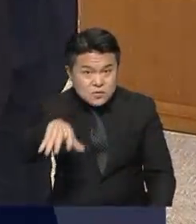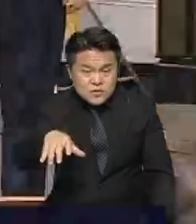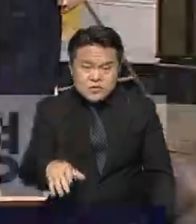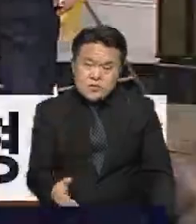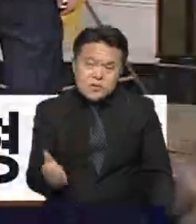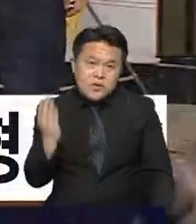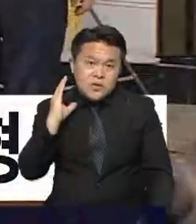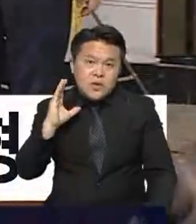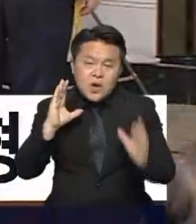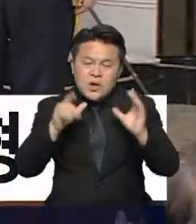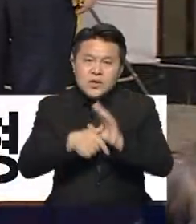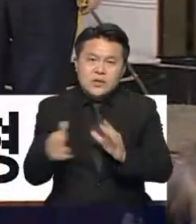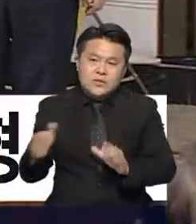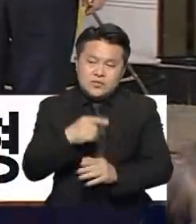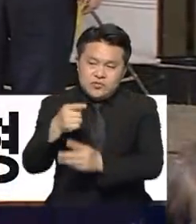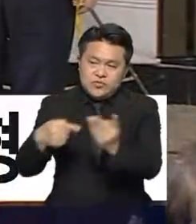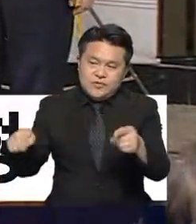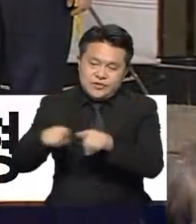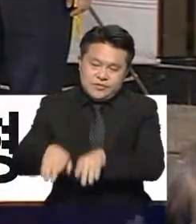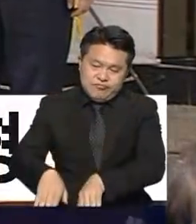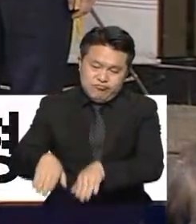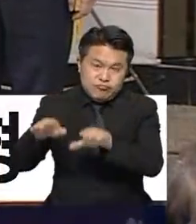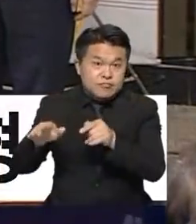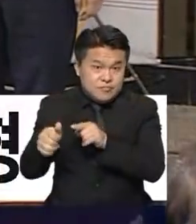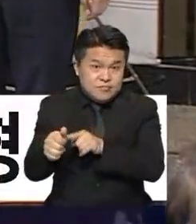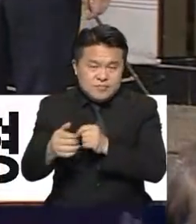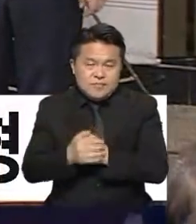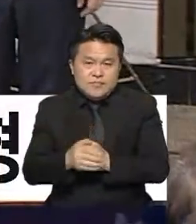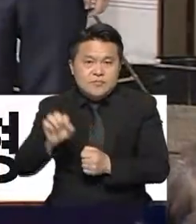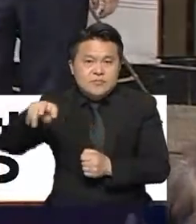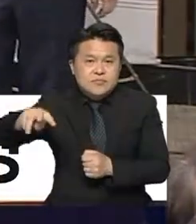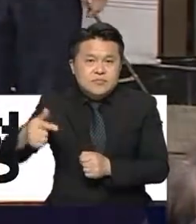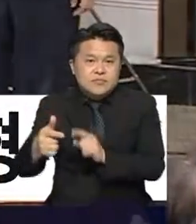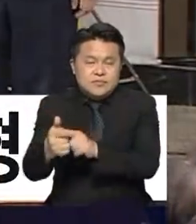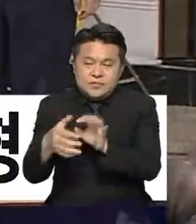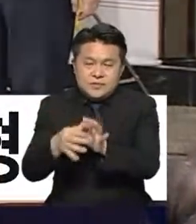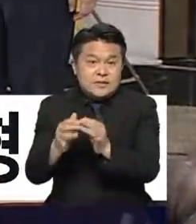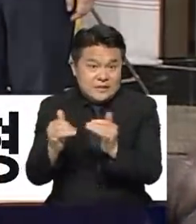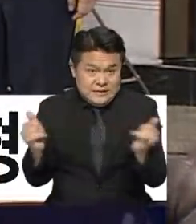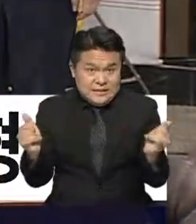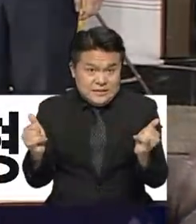윤석열 대통령 당선인과 어릴 때부터 친분을 쌓아온 권 의원은 윤석열 당선인 측 핵심 관계자, 이른바 윤핵관의